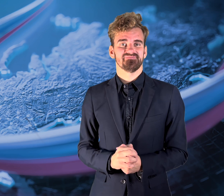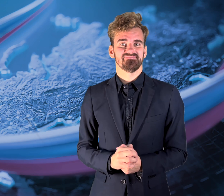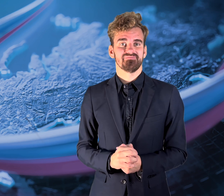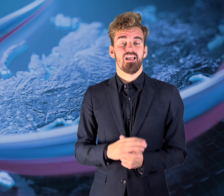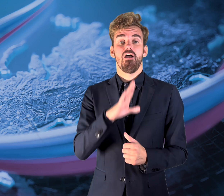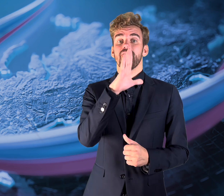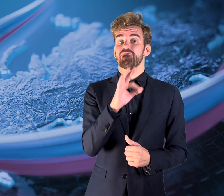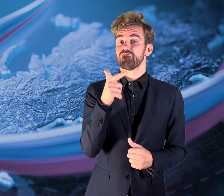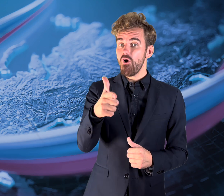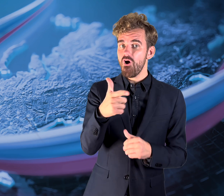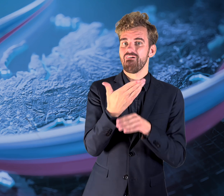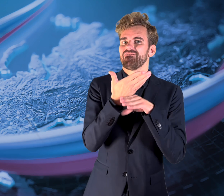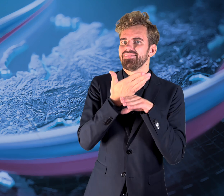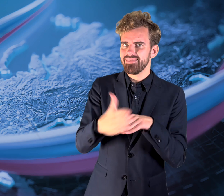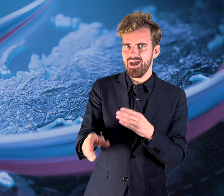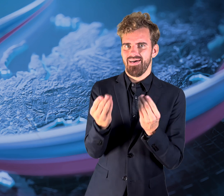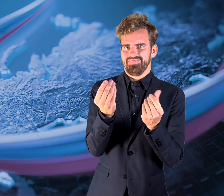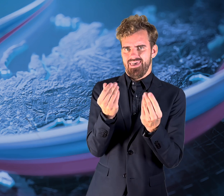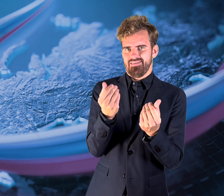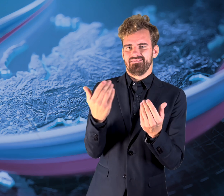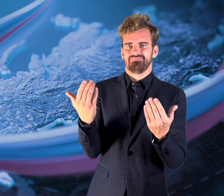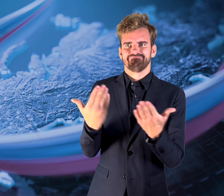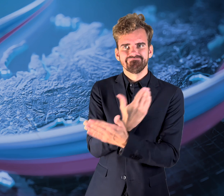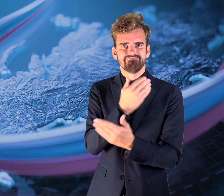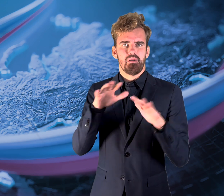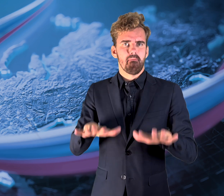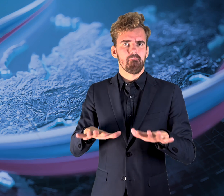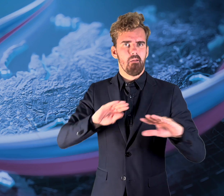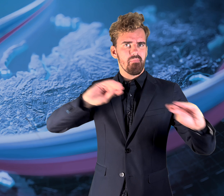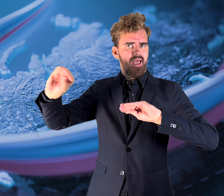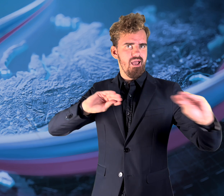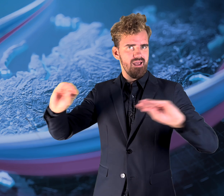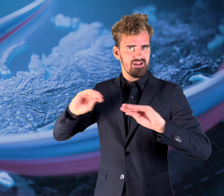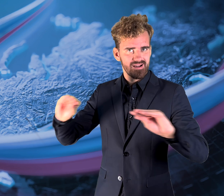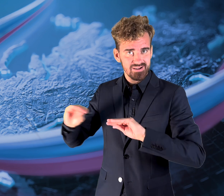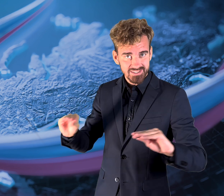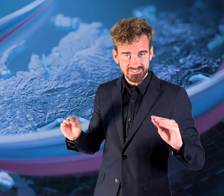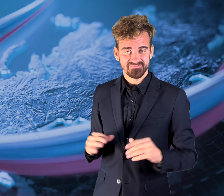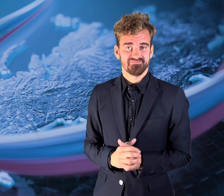ВОГ выделил деньги на мебель в офисе УМЦ.